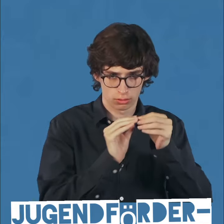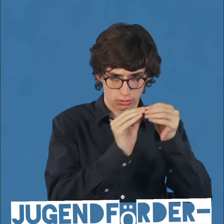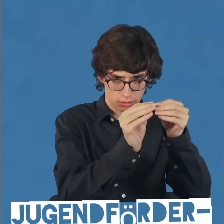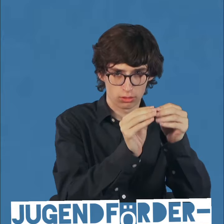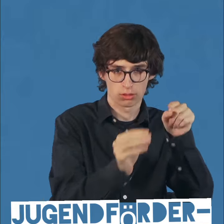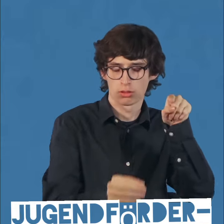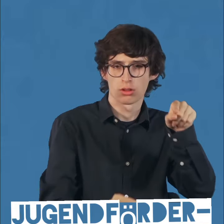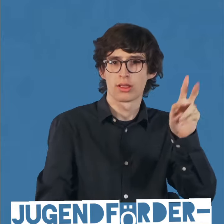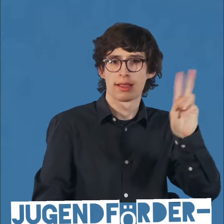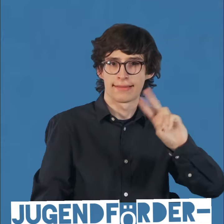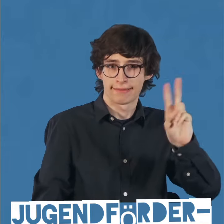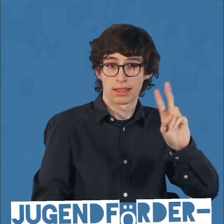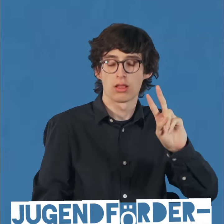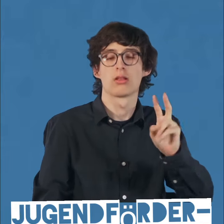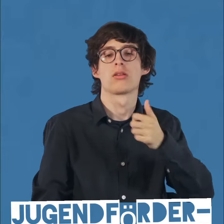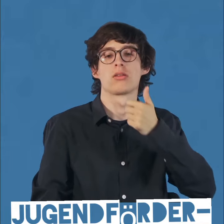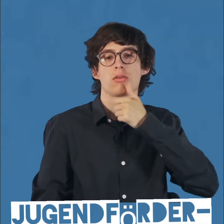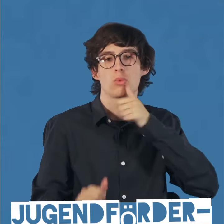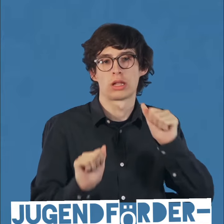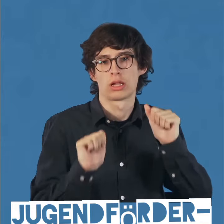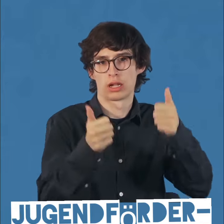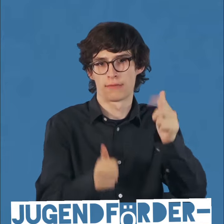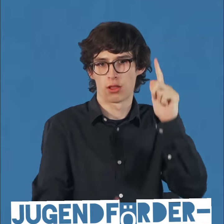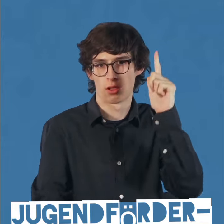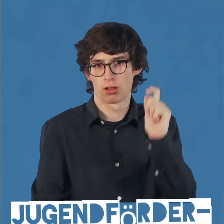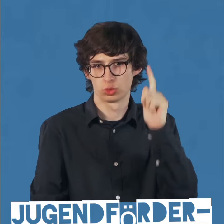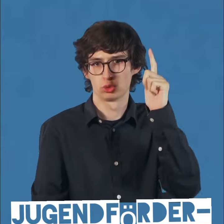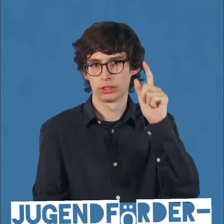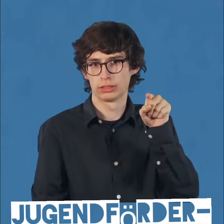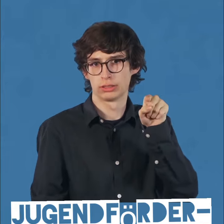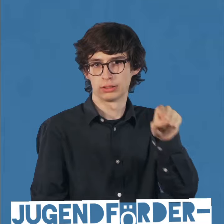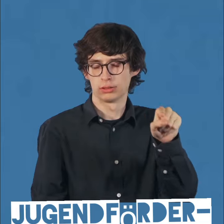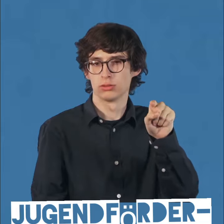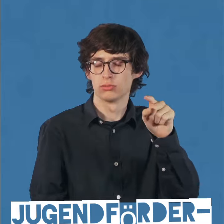Wer ist denn dafür verantwortlich? Der Jugendhilfeausschuss.